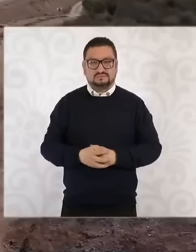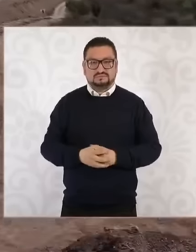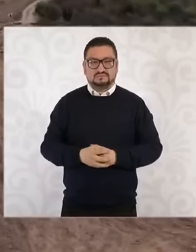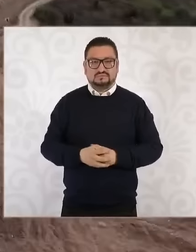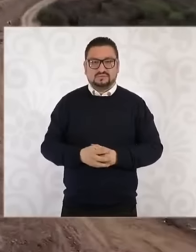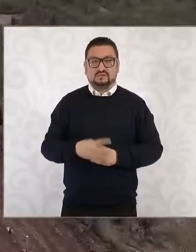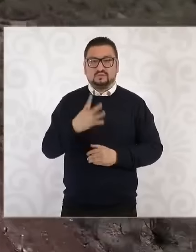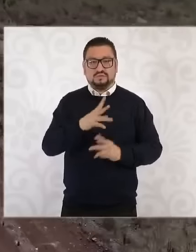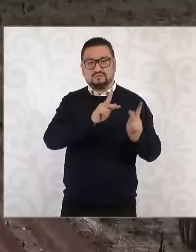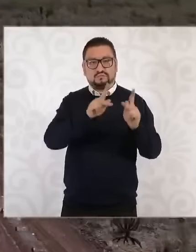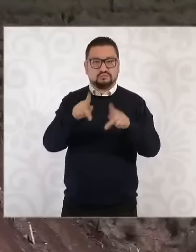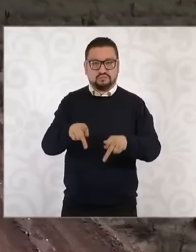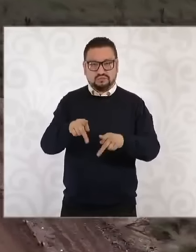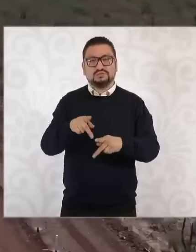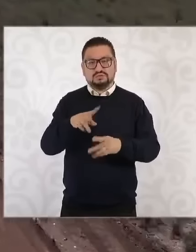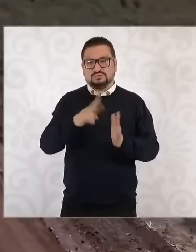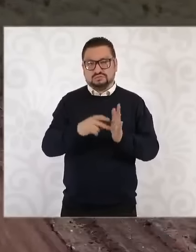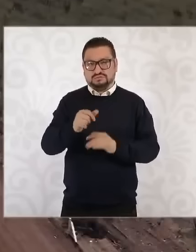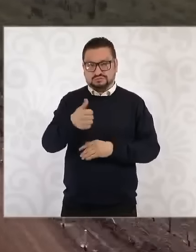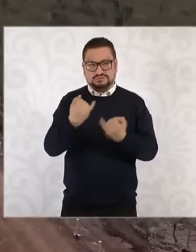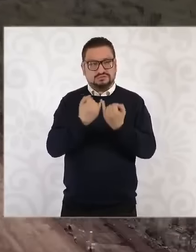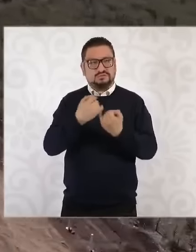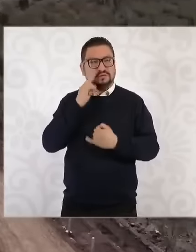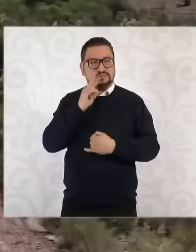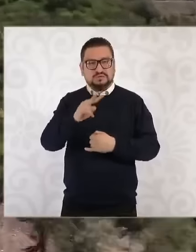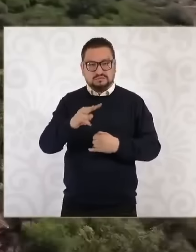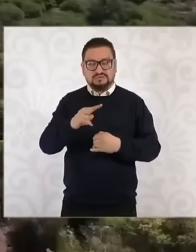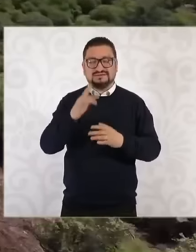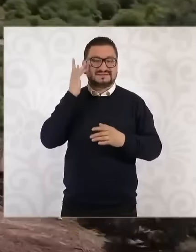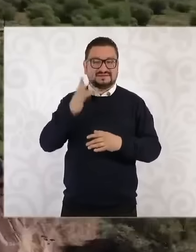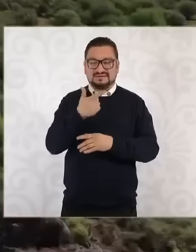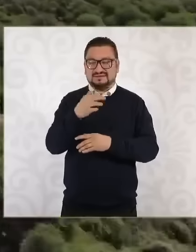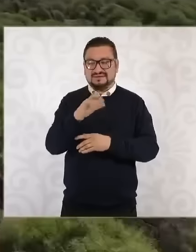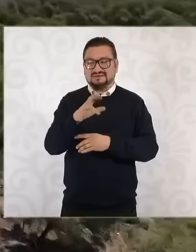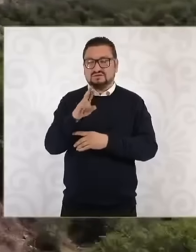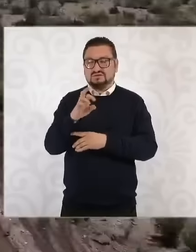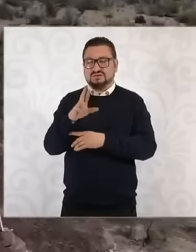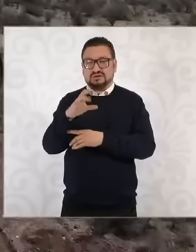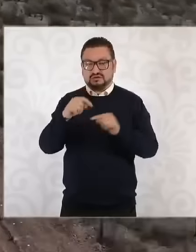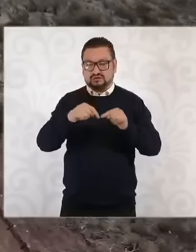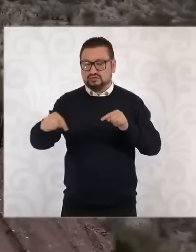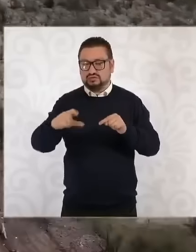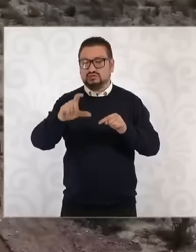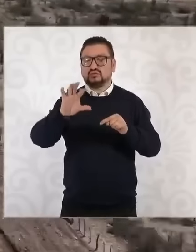cuatro puentes y para 2026 tenemos de Santa Grecia a Rosario. Eh serán 47 km,